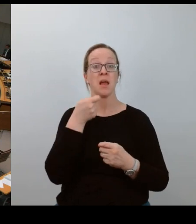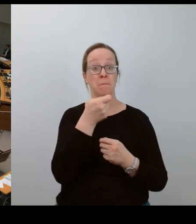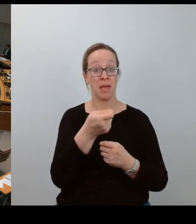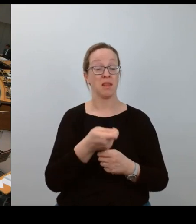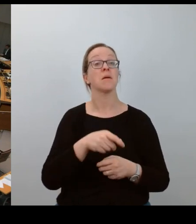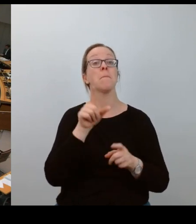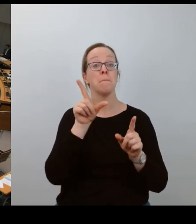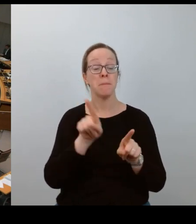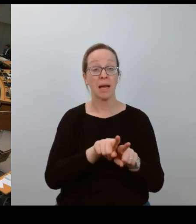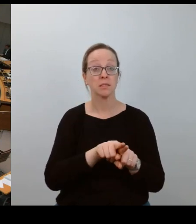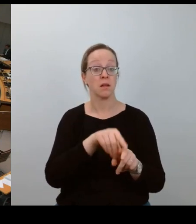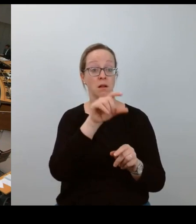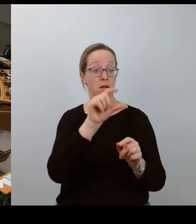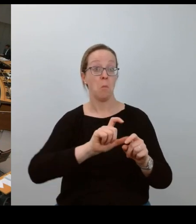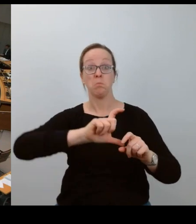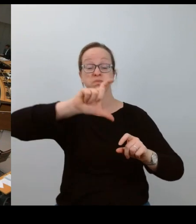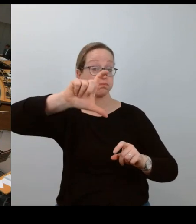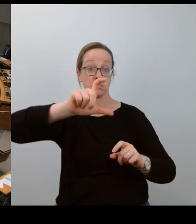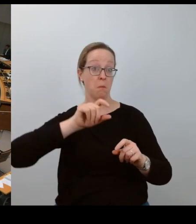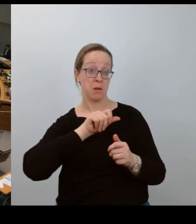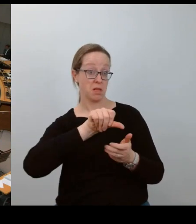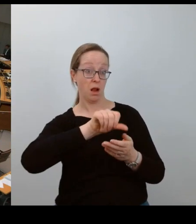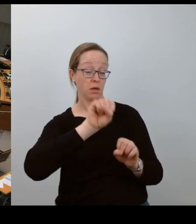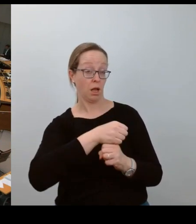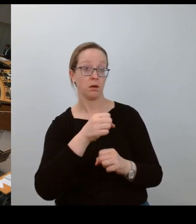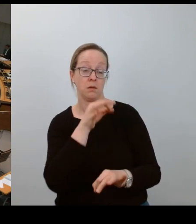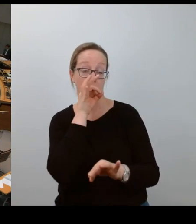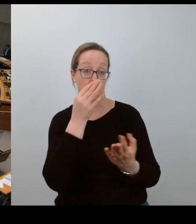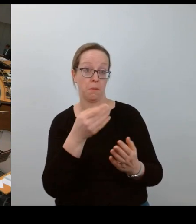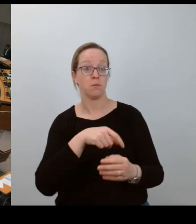Vielen Dank, Frau Kollegin. Für die AfD-Fraktion hat der Abgeordnete Brousek jetzt das Wort.(Rednerwechsel)